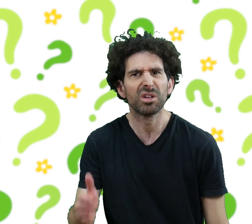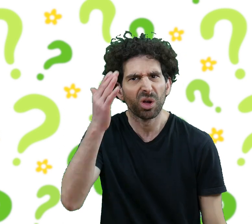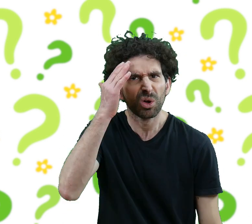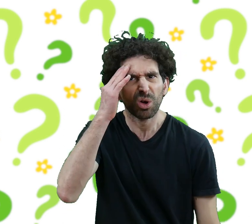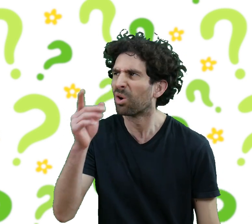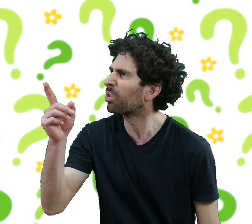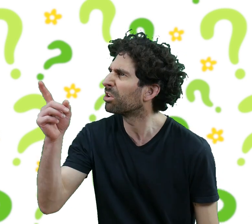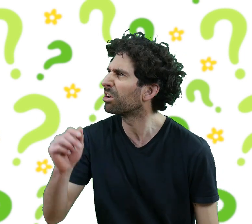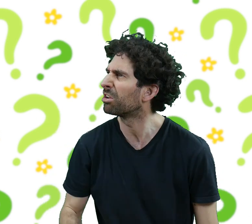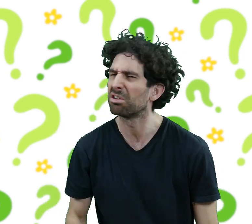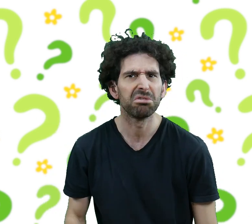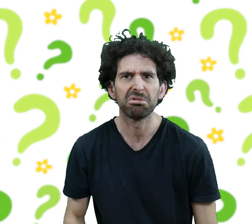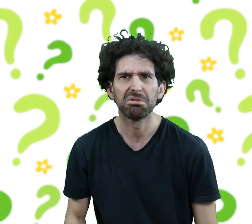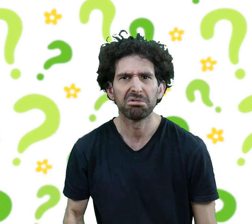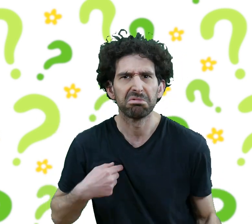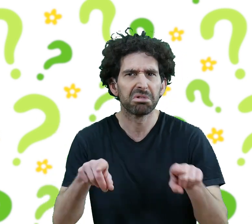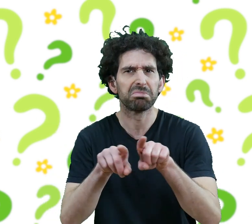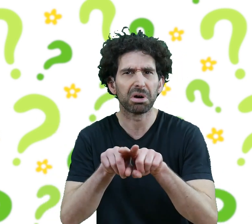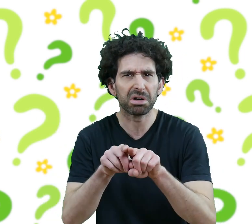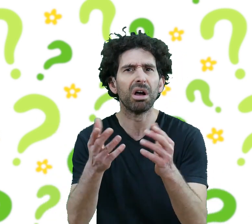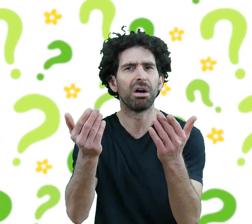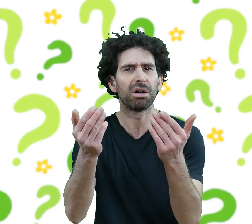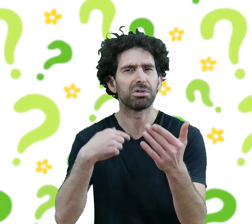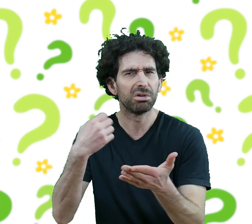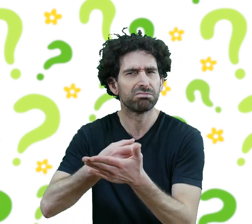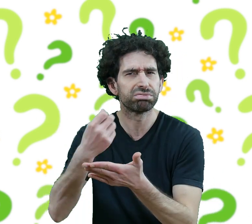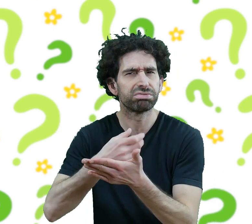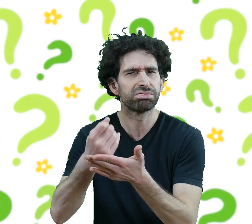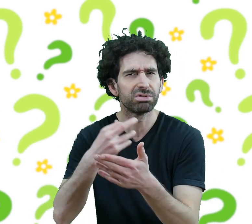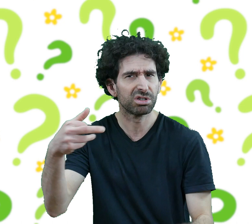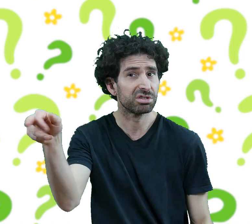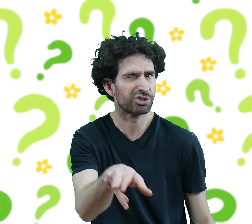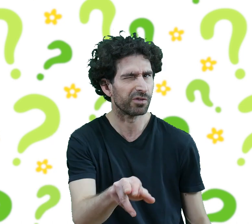Tu connais ? Non ? Moi, non plus. Attends, je vais me renseigner, je reviens.